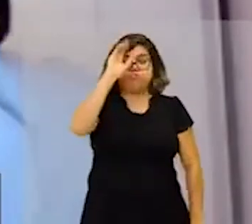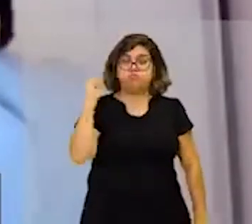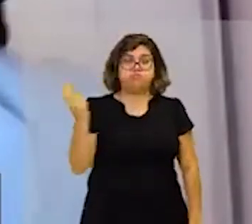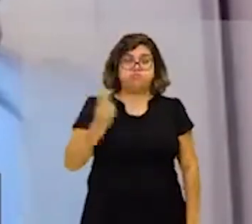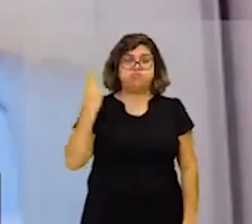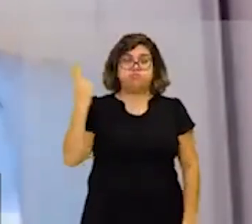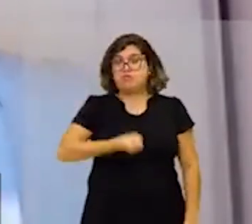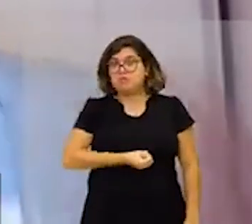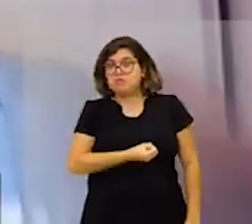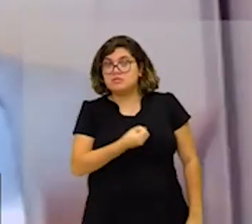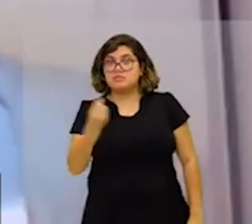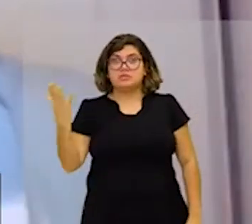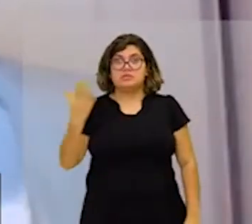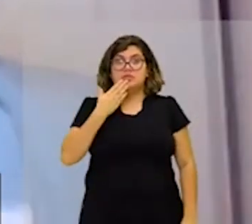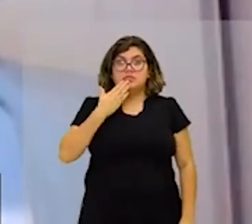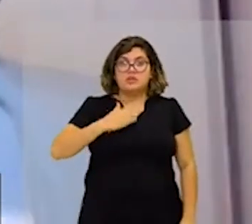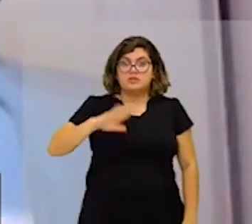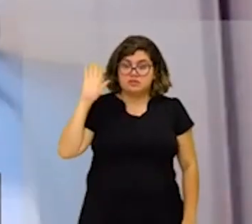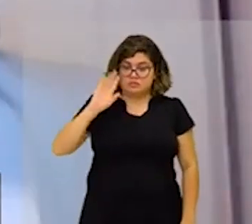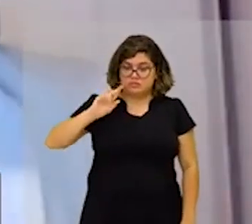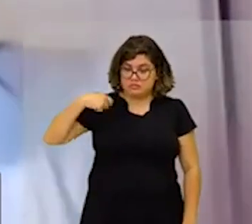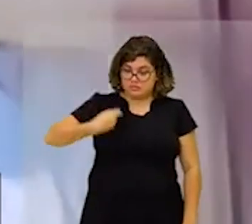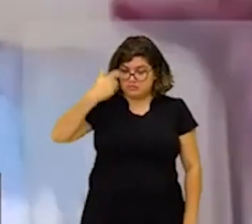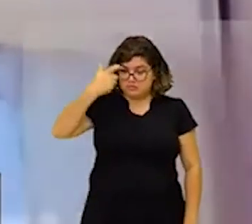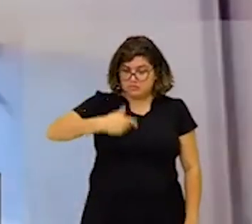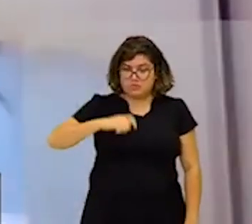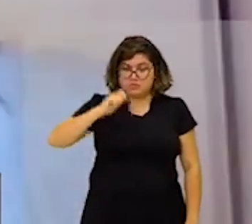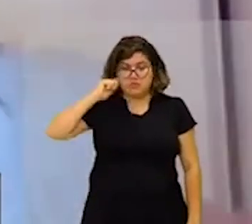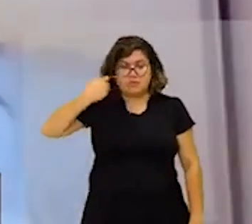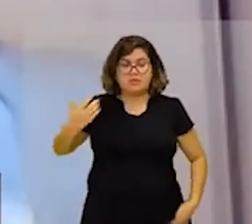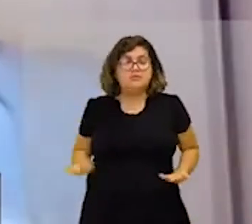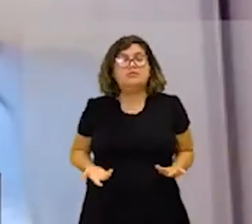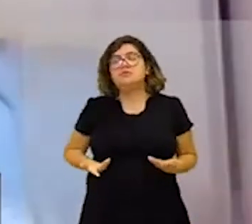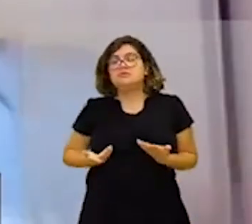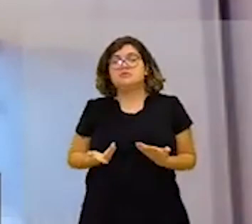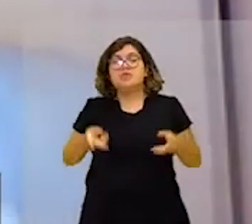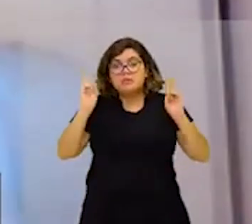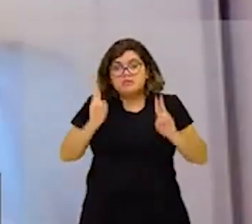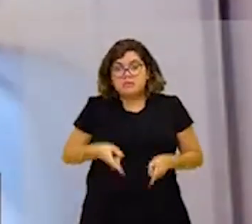de candidatos e candidatos autodeclarados negros o mesmo aconteceu em relação as cotas